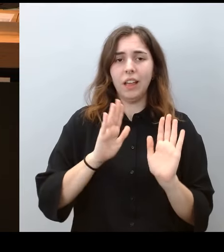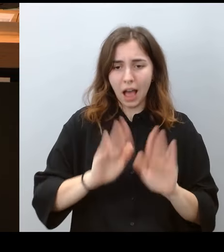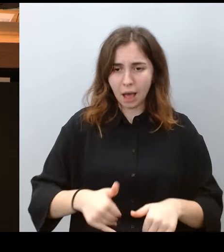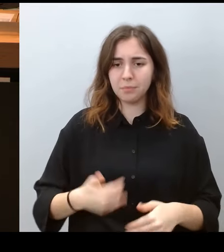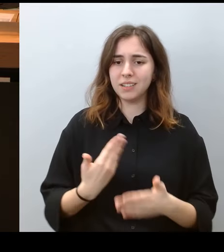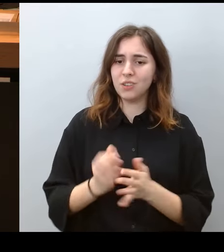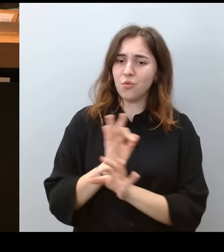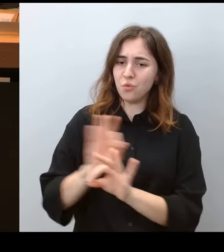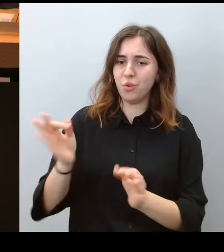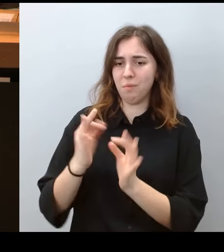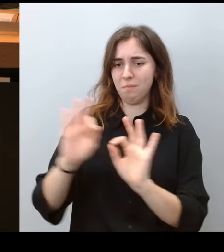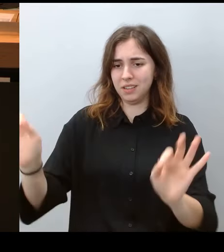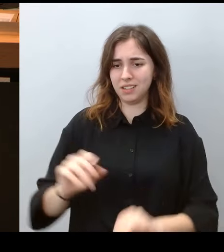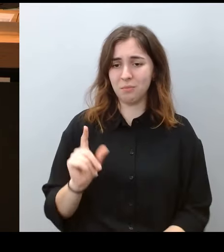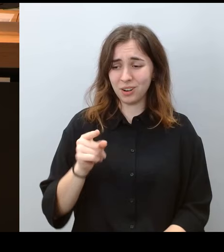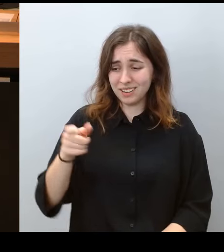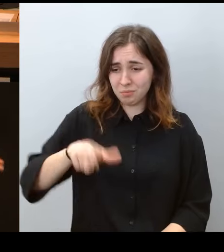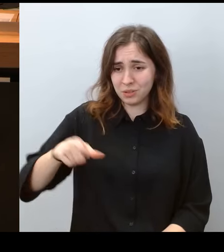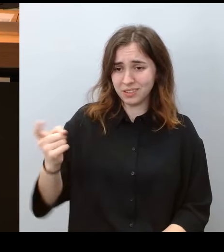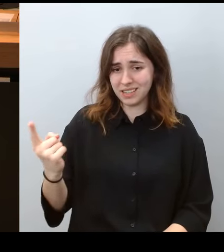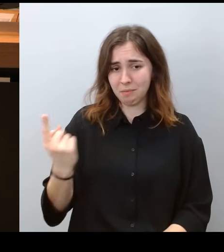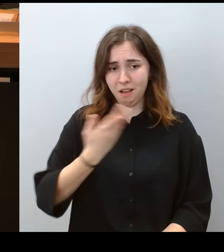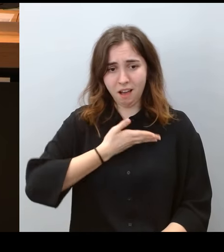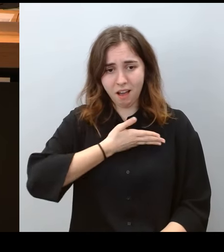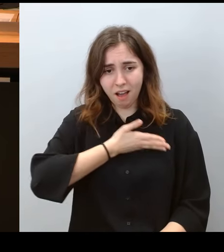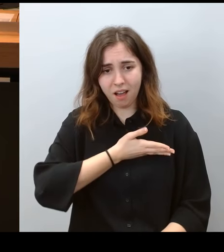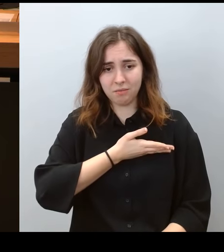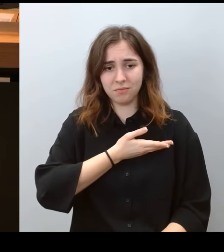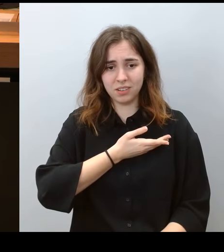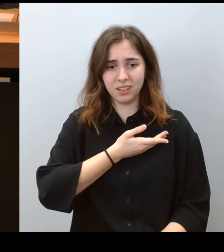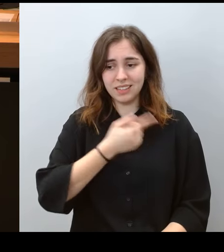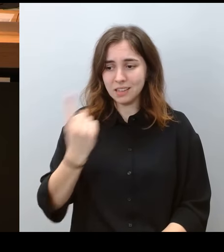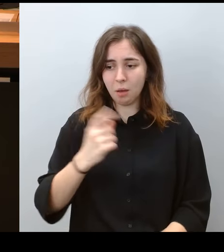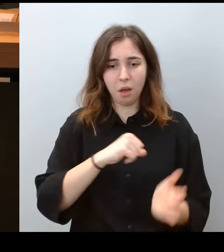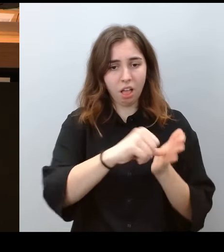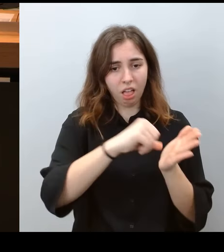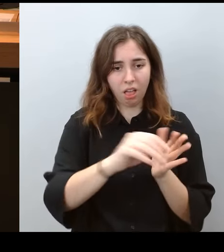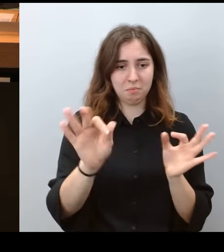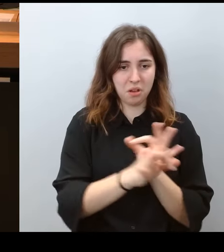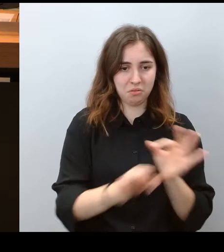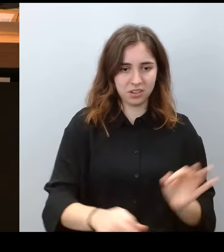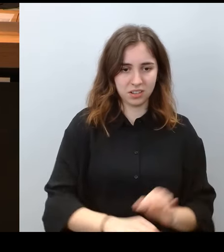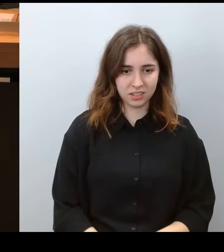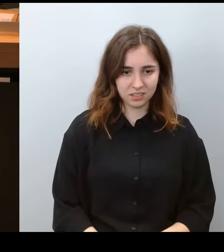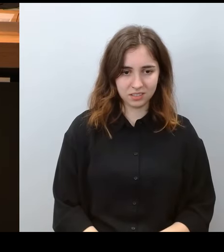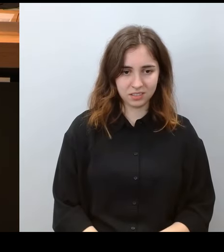Seit Monaten ist bekannt, dass es nicht nur einen digitalen Zugang zum Berlinpass braucht, sondern auch einen analogen,